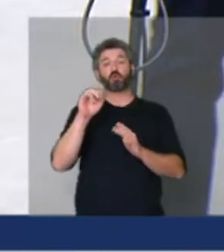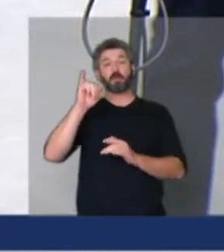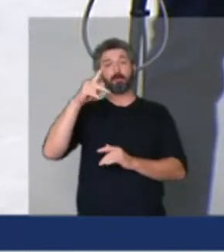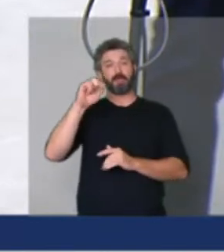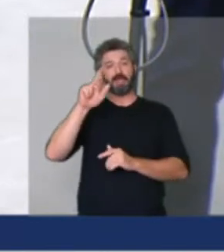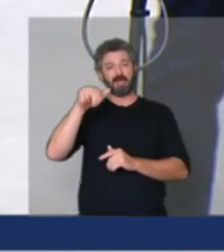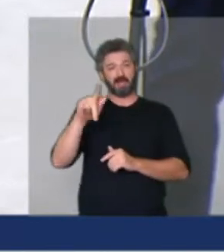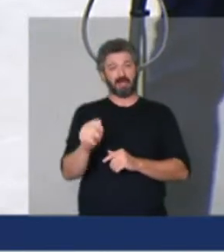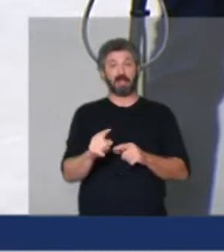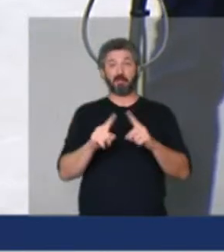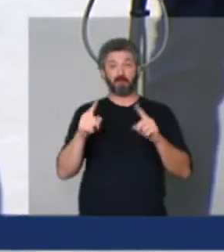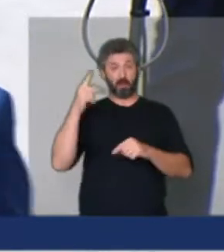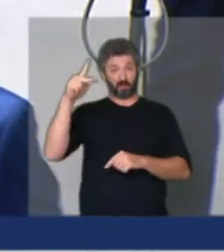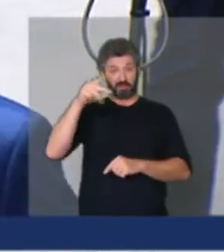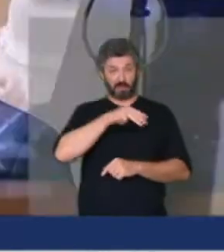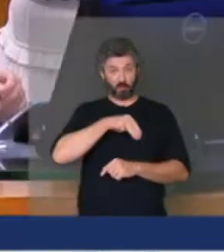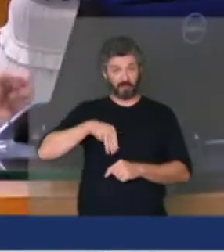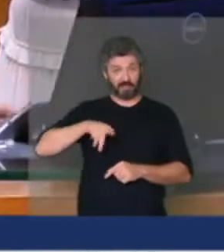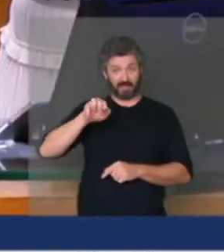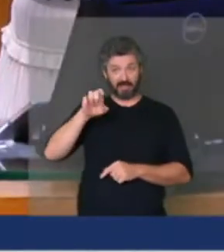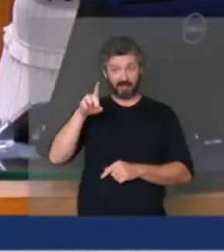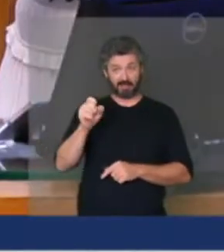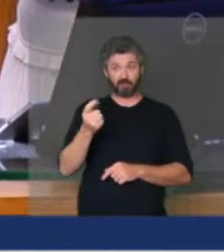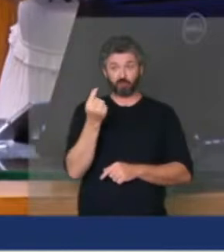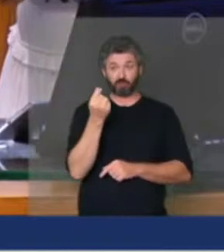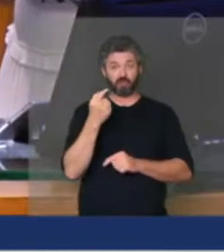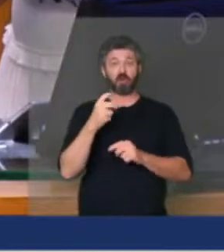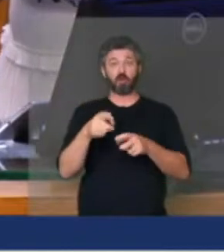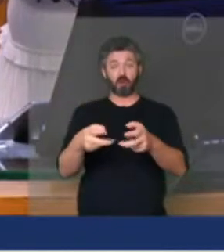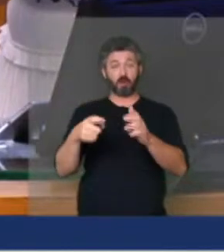DEIXA TUDO EM OFFSHORE. -- [DEPUTADO]: SENHOR PRESIDENTE, QUERIA AQUI APROVEITAR ESSE UM MINUTO PARA